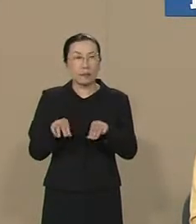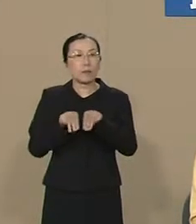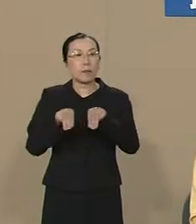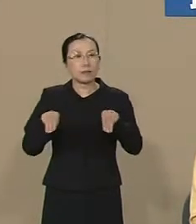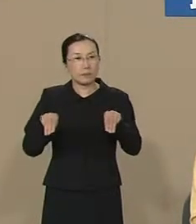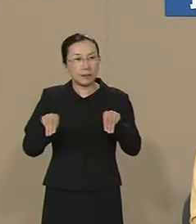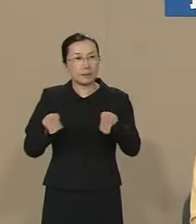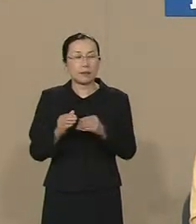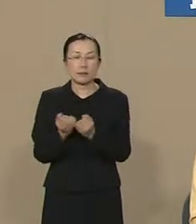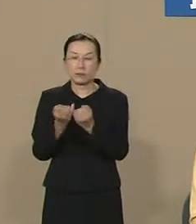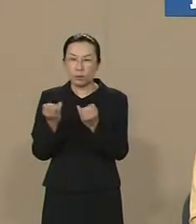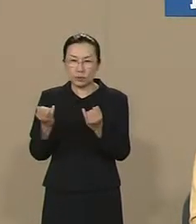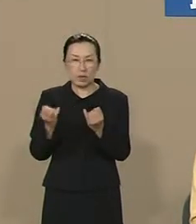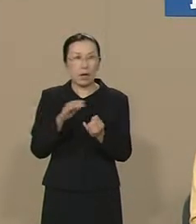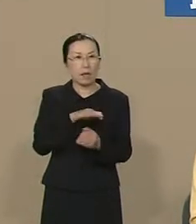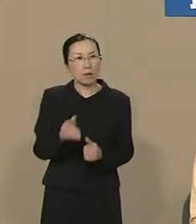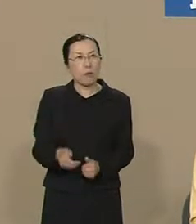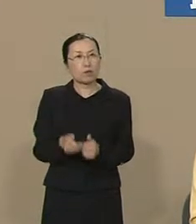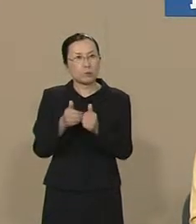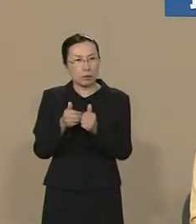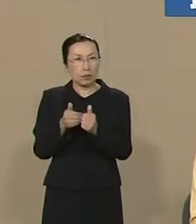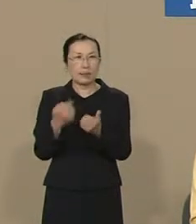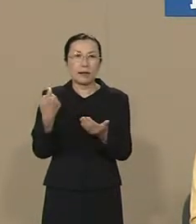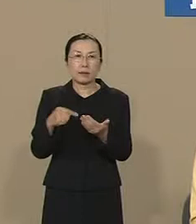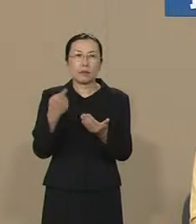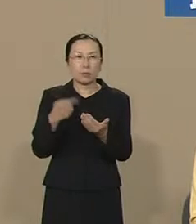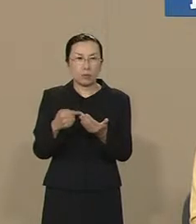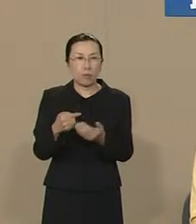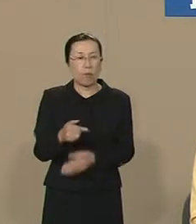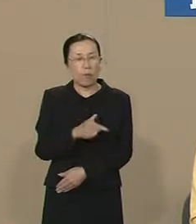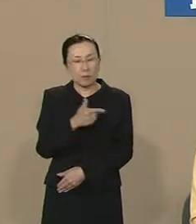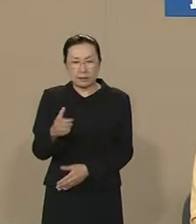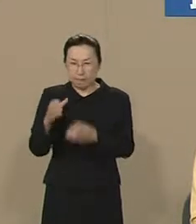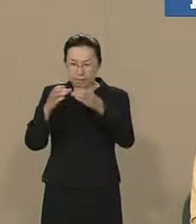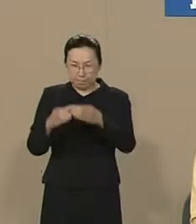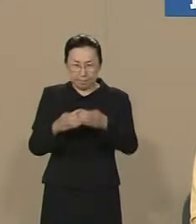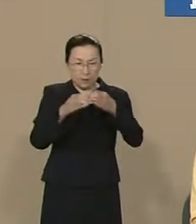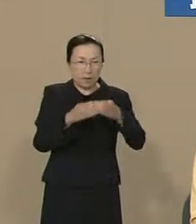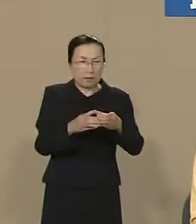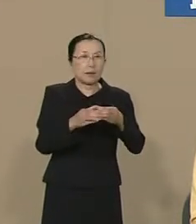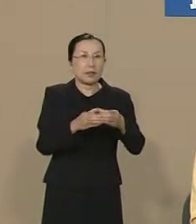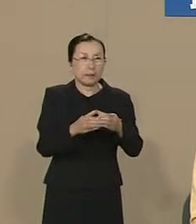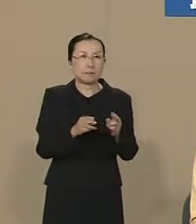女性､子育て､教育を 大きな柱にしました｡